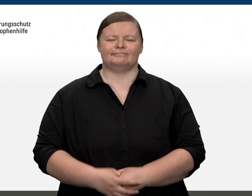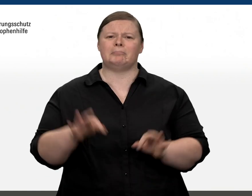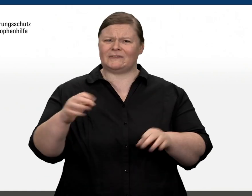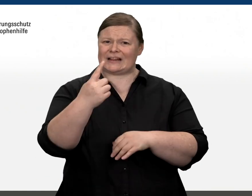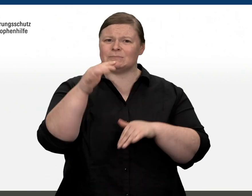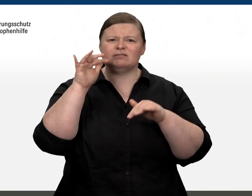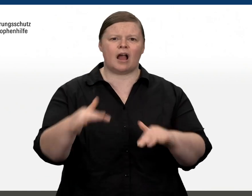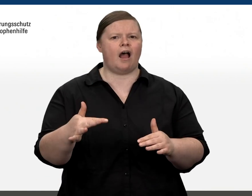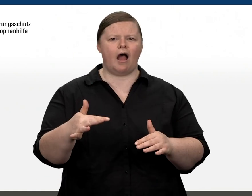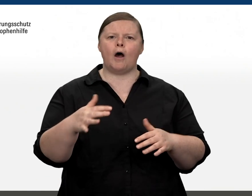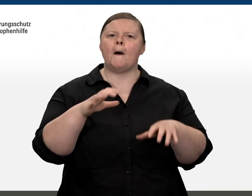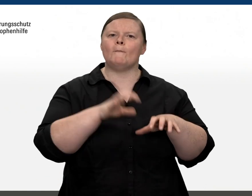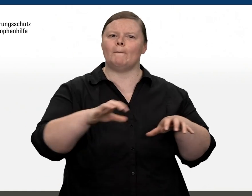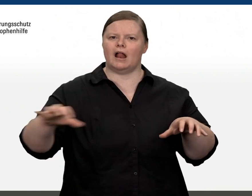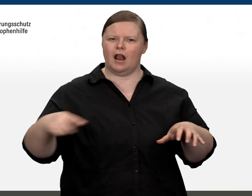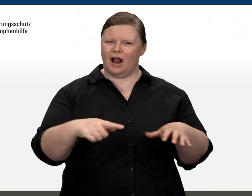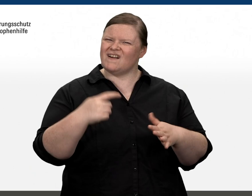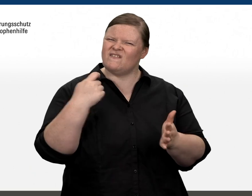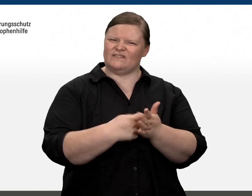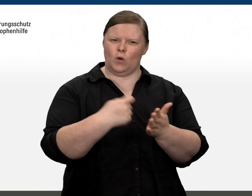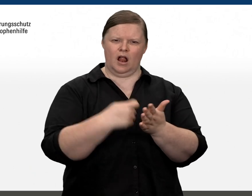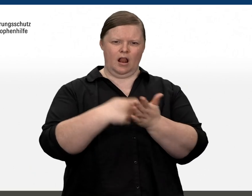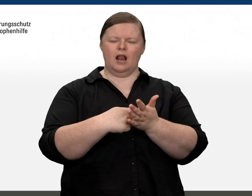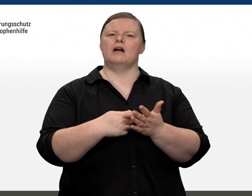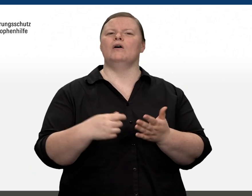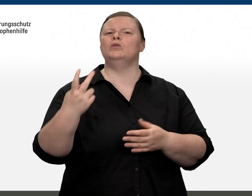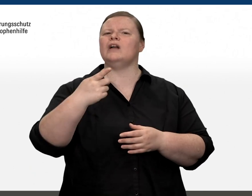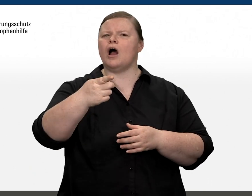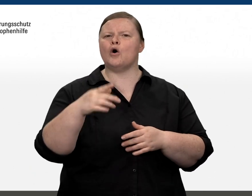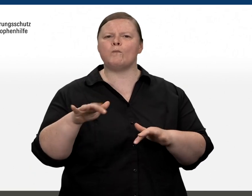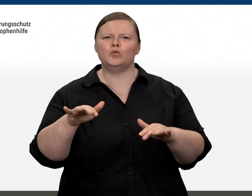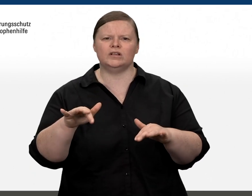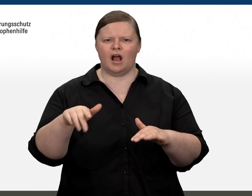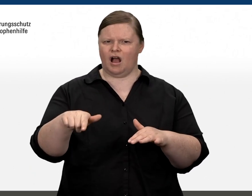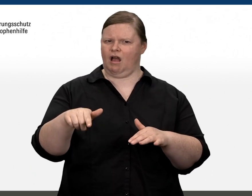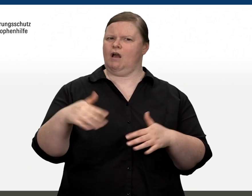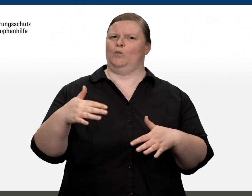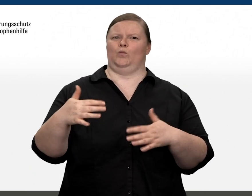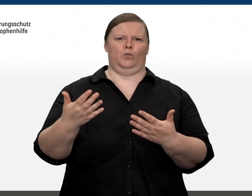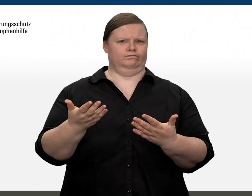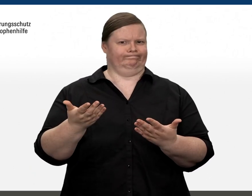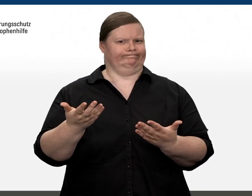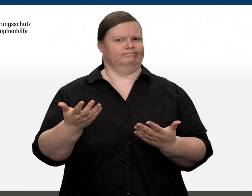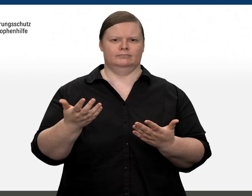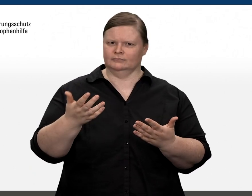Bringen Sie wertvolle Möbel oder Geräte wie Computer etc.